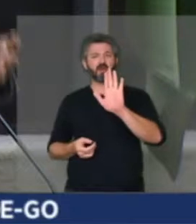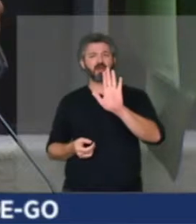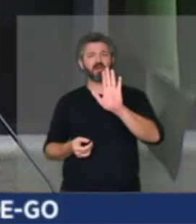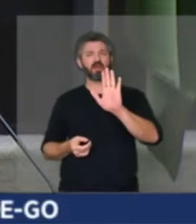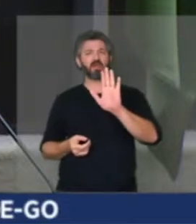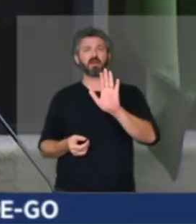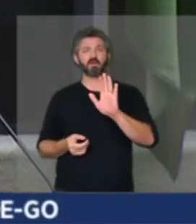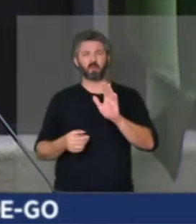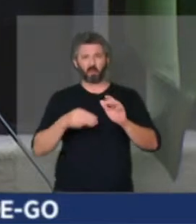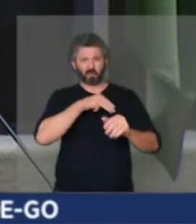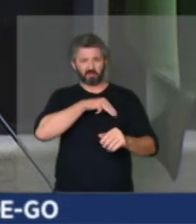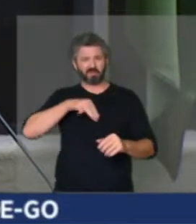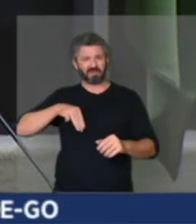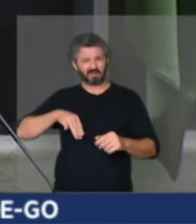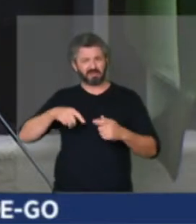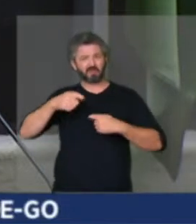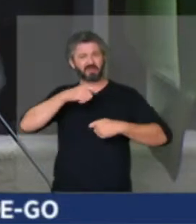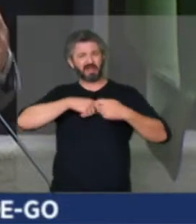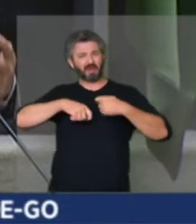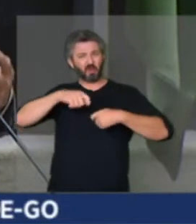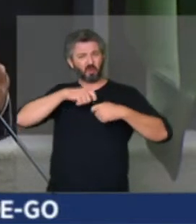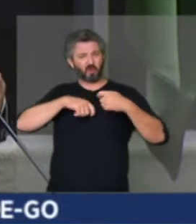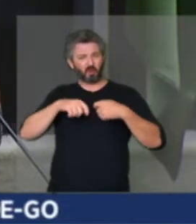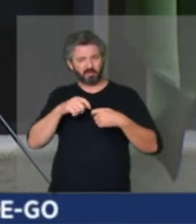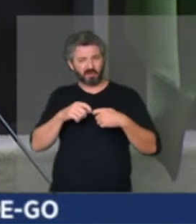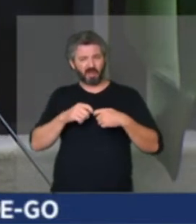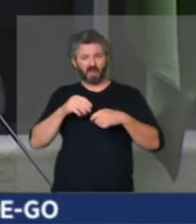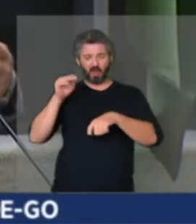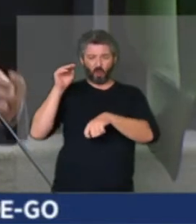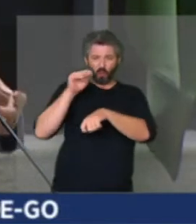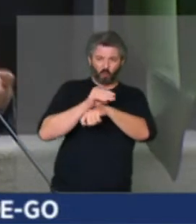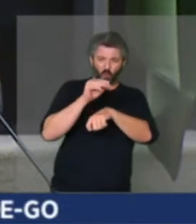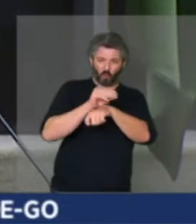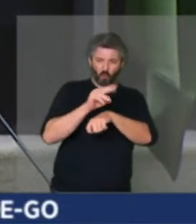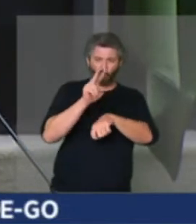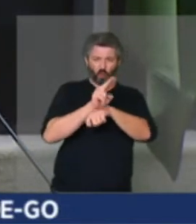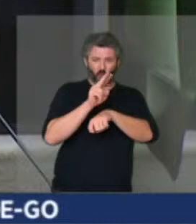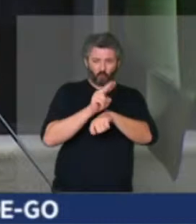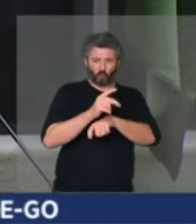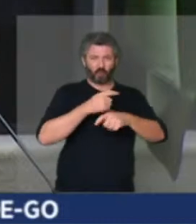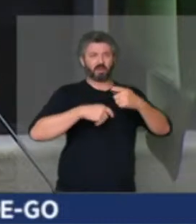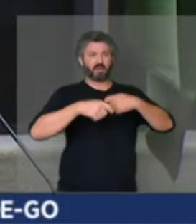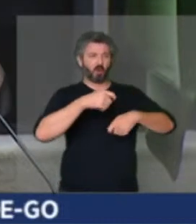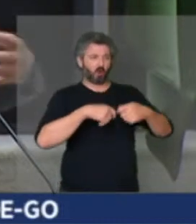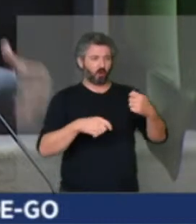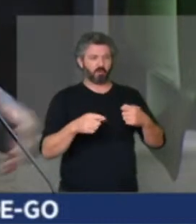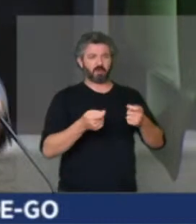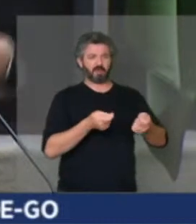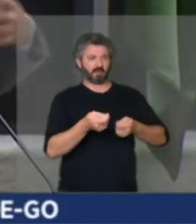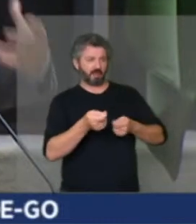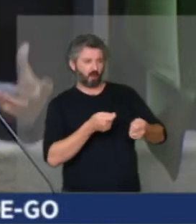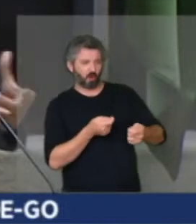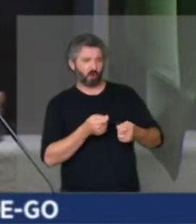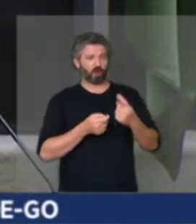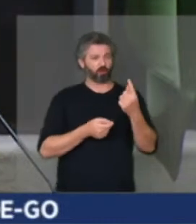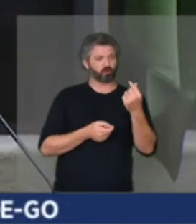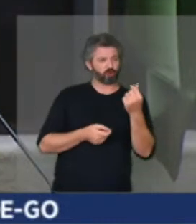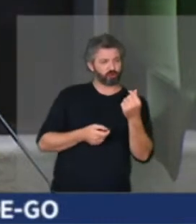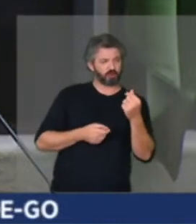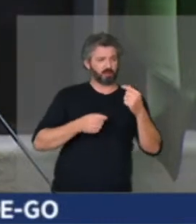MINISTRO DA ECONOMIA QUE CUIDA DA NOSSA ECONOMIA, DO NOSSO DINHEIRO, ELE NÃO ACREDITA NO